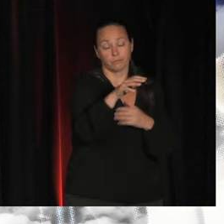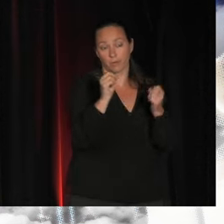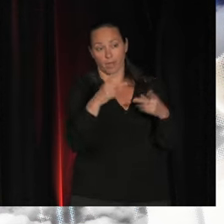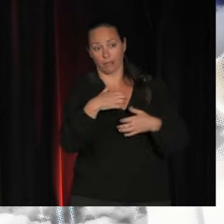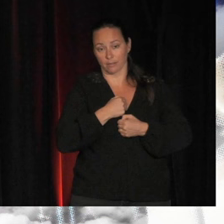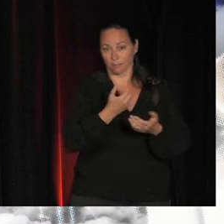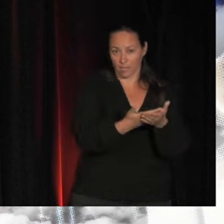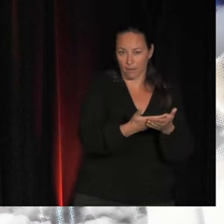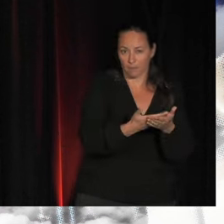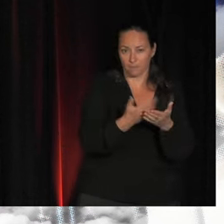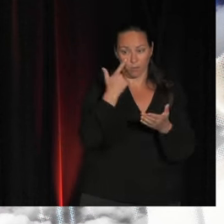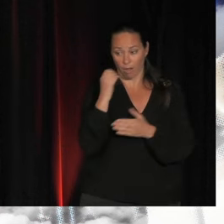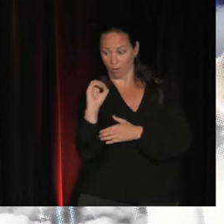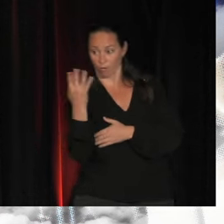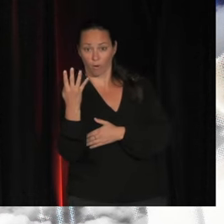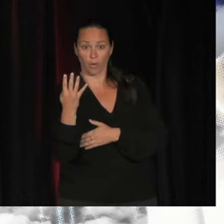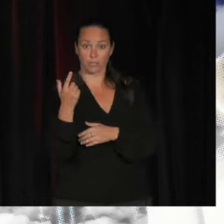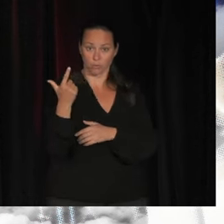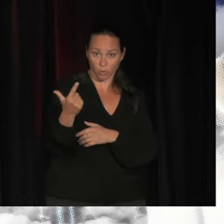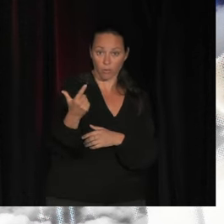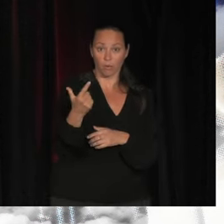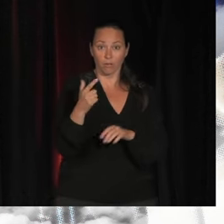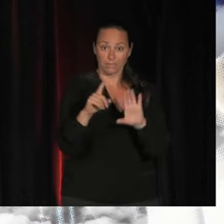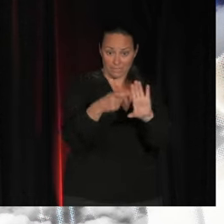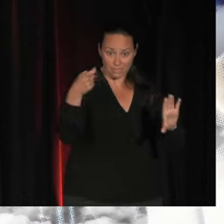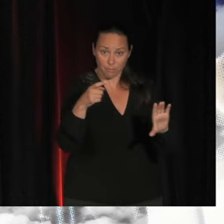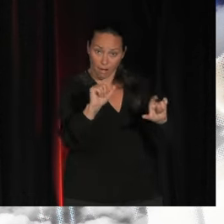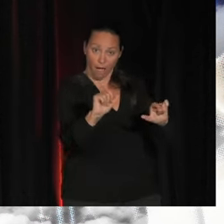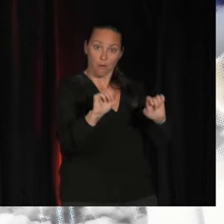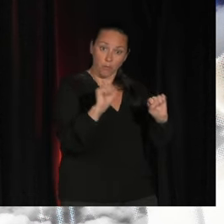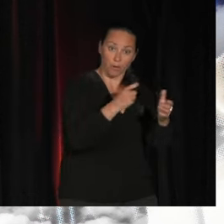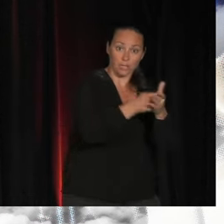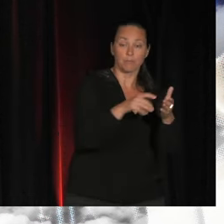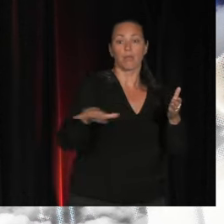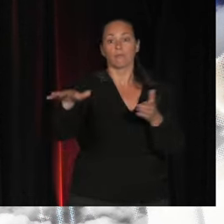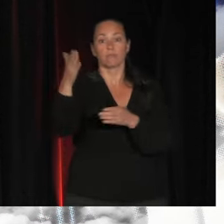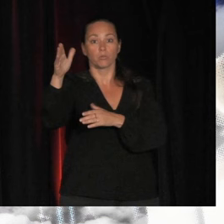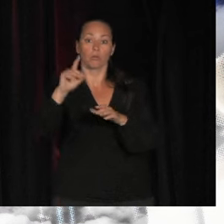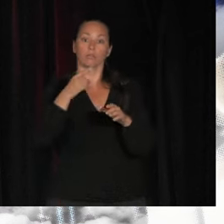Et on le voit, Overwatch 2 est dispo par exemple sur Steam, il n'est plus que dispo sur Battle.net, ils l'ont aussi sorti un petit peu